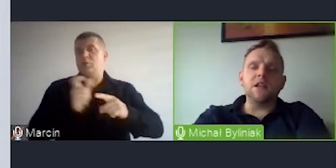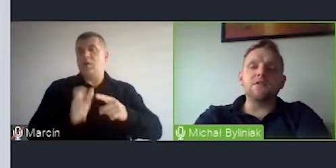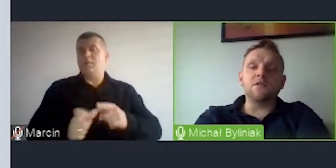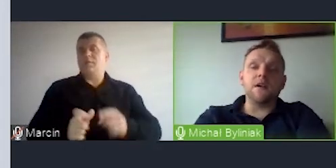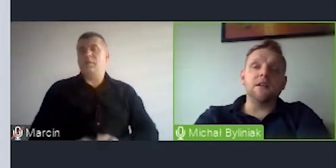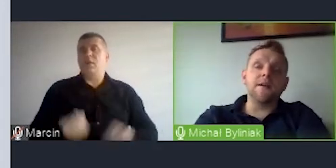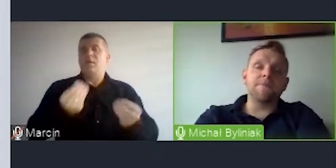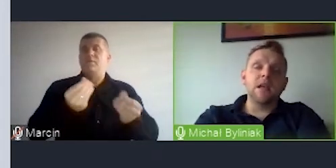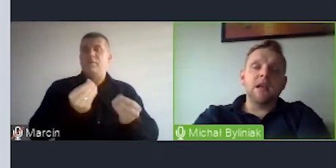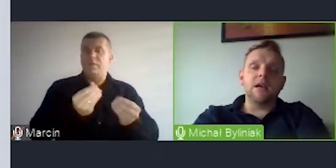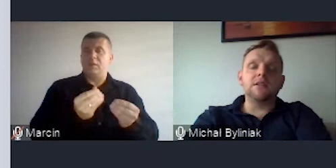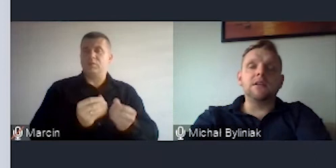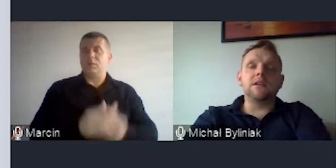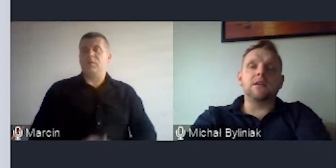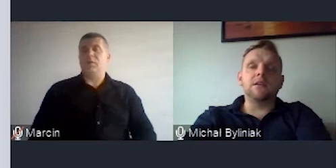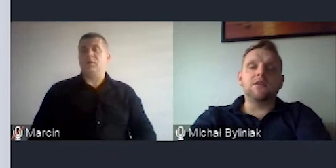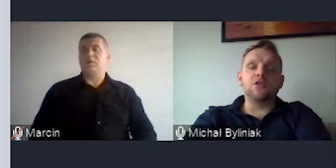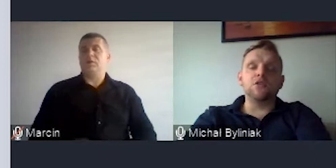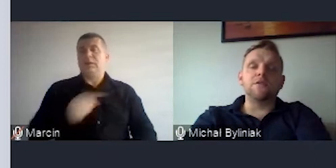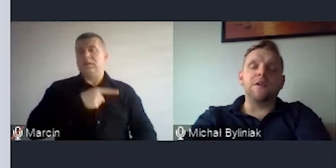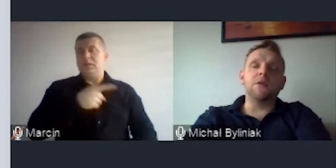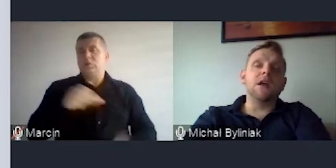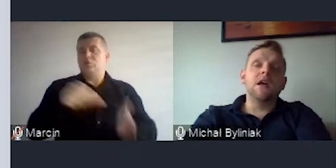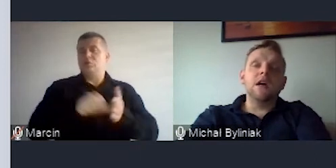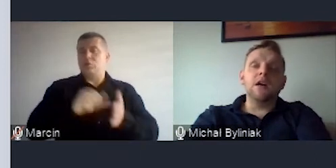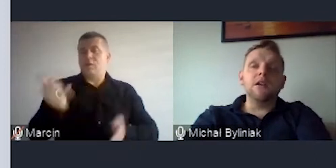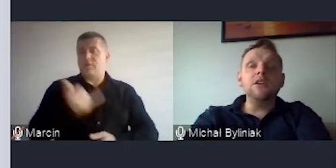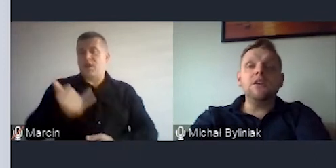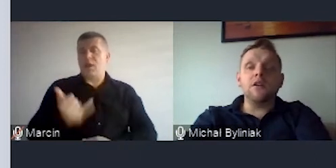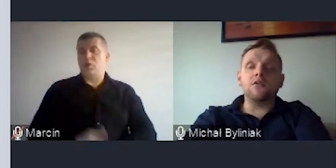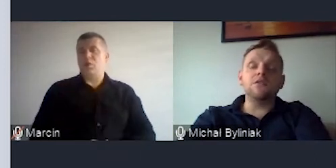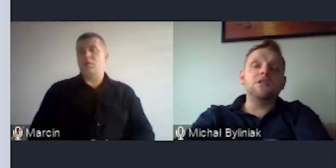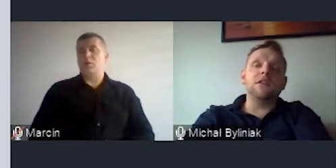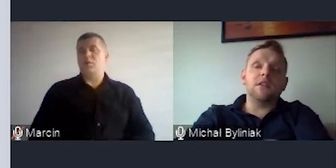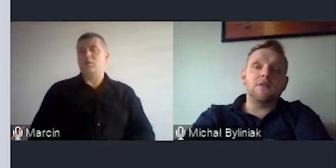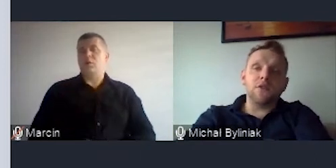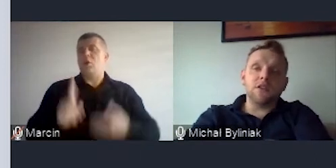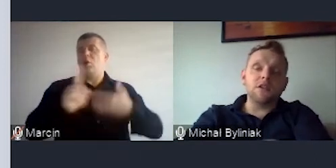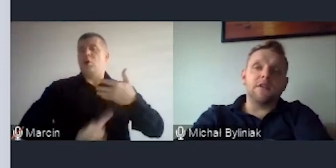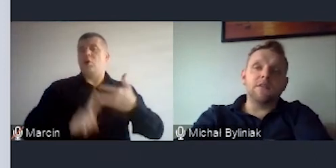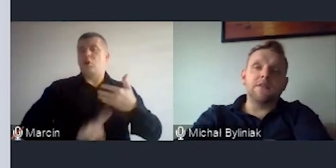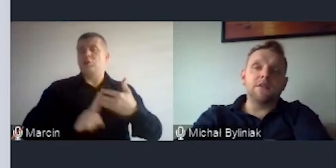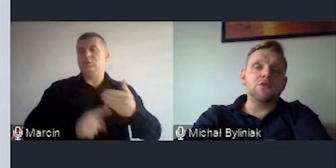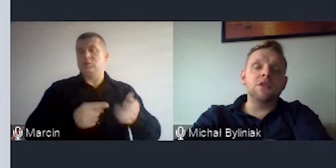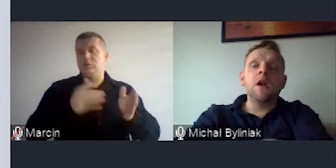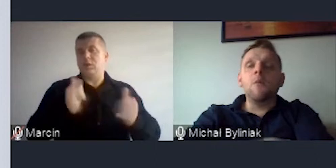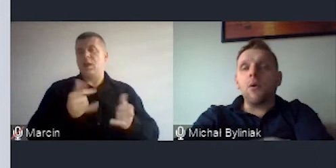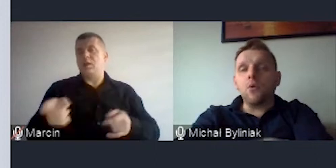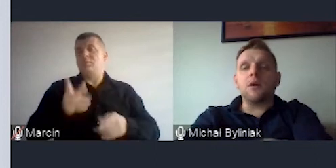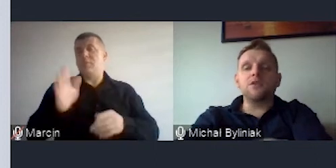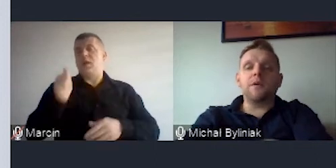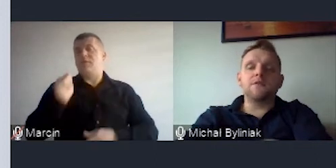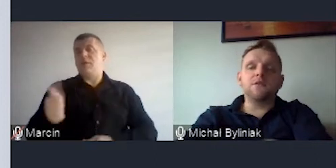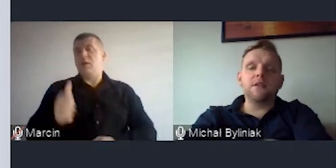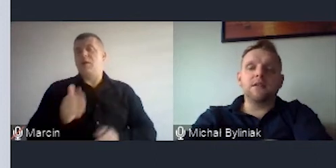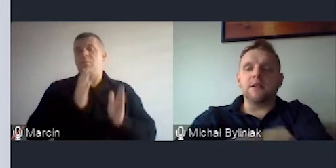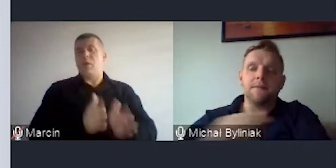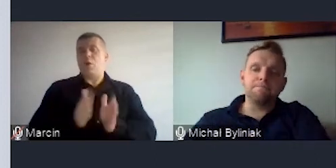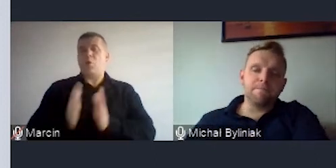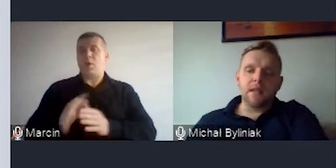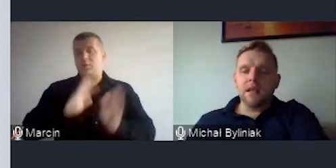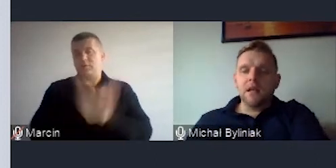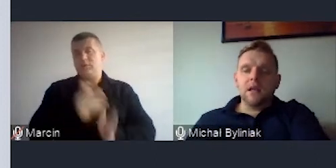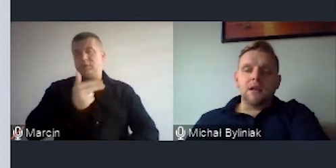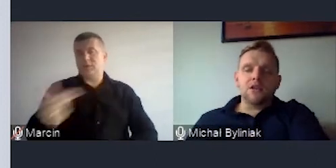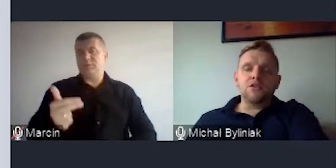finansowania tych środków trwałych i rozliczania tego w kontekście kwalifikowalności, poukładać Państwu te zagadnienia.